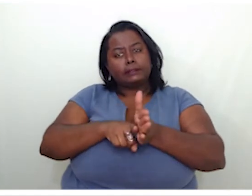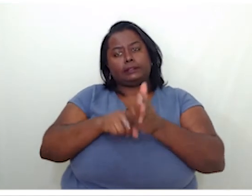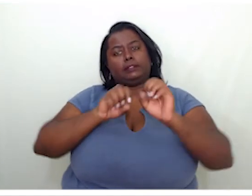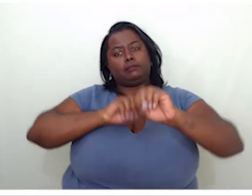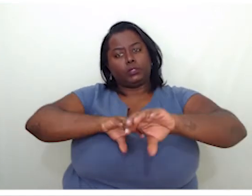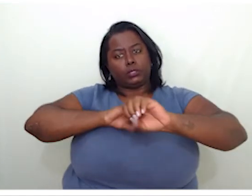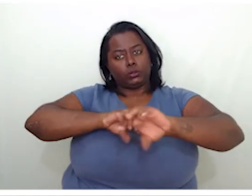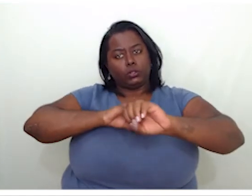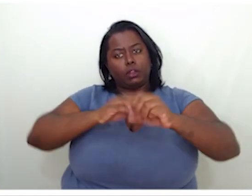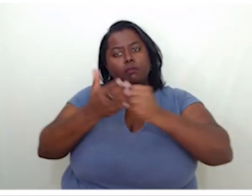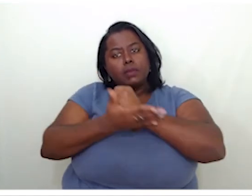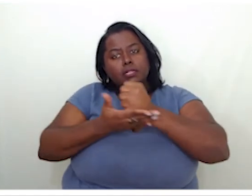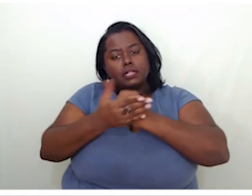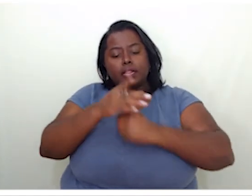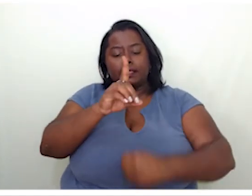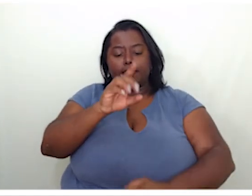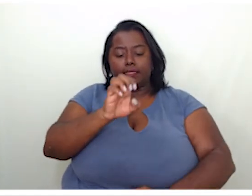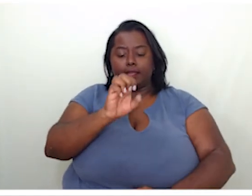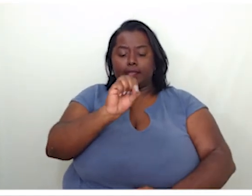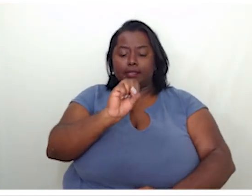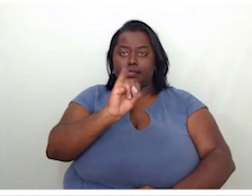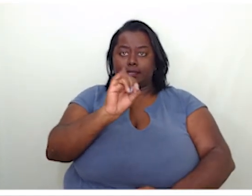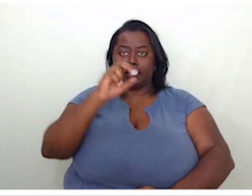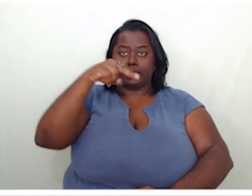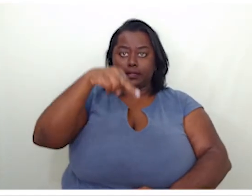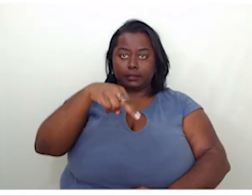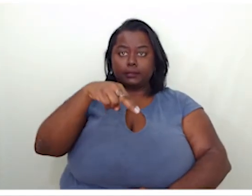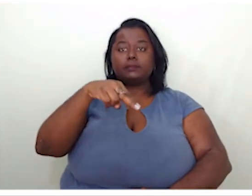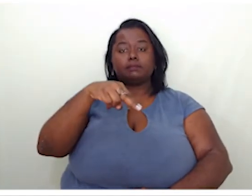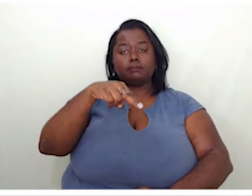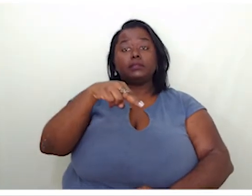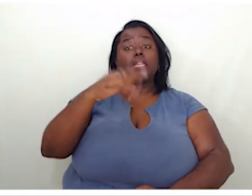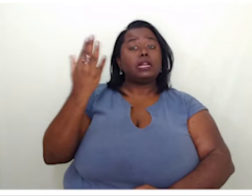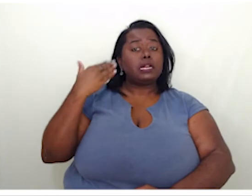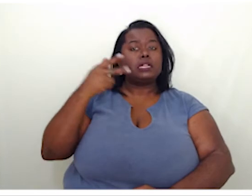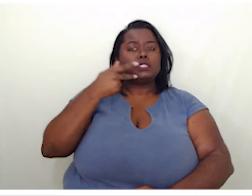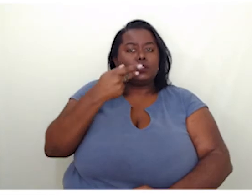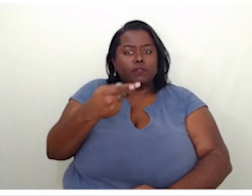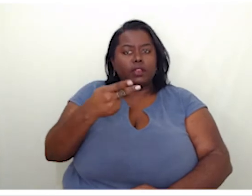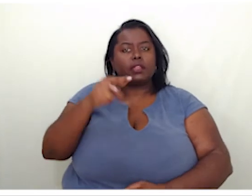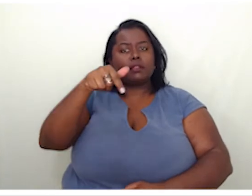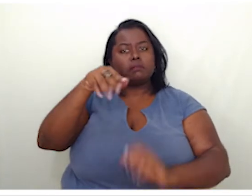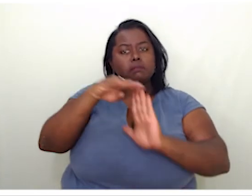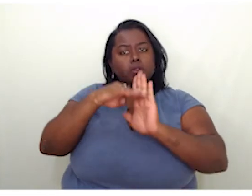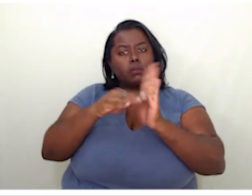y nosotros ya hemos conducido anteriormente la investigación sobre el programa.